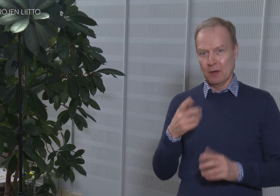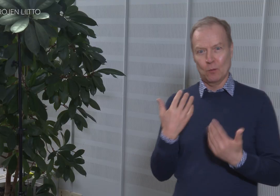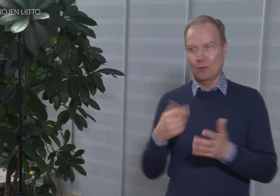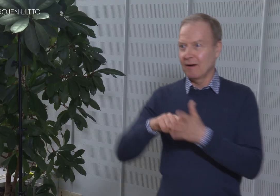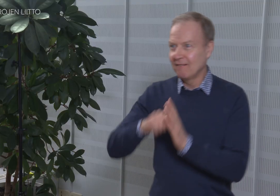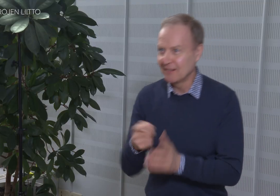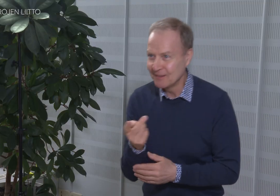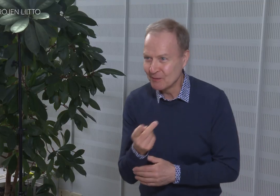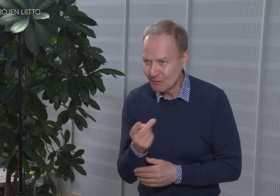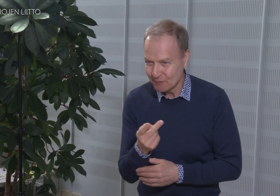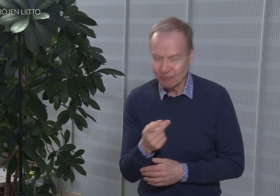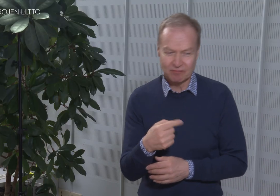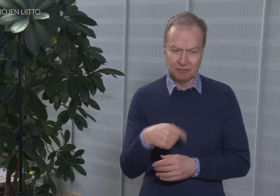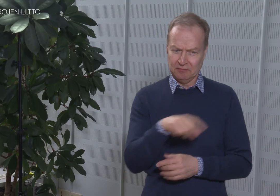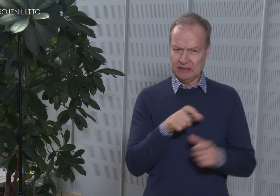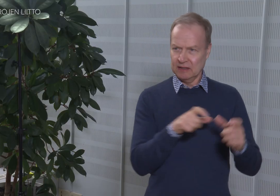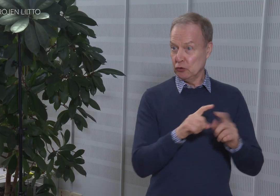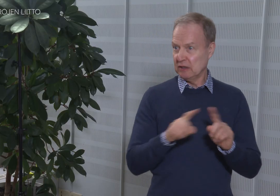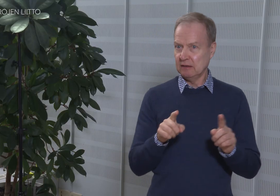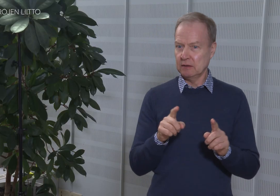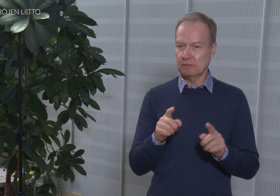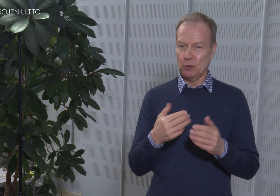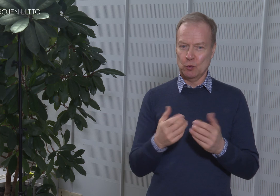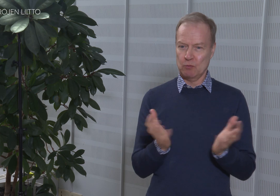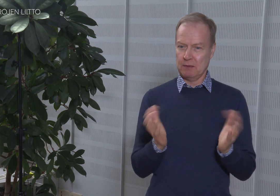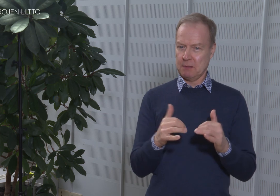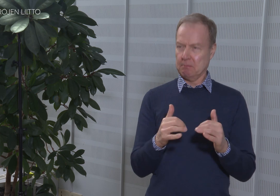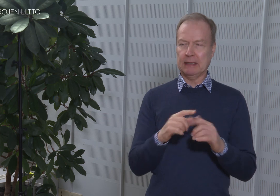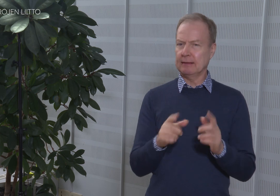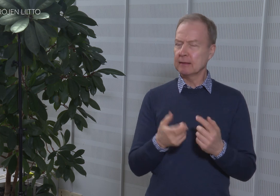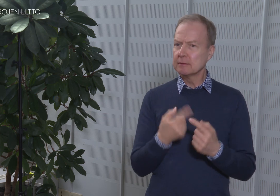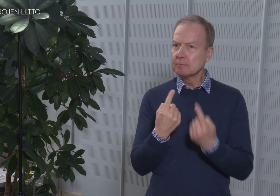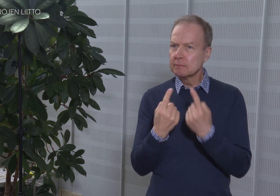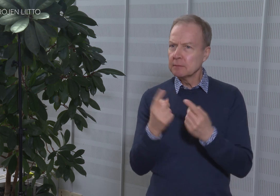Tämä onkin aivan avainkysymys. Järjestöjen edustajat toivat työryhmän työn alussa heti esiin sen, -